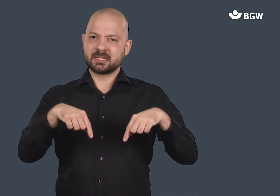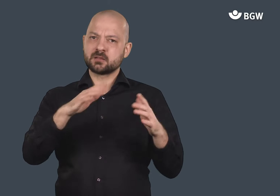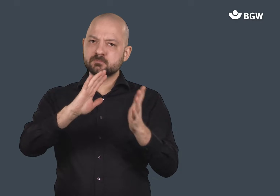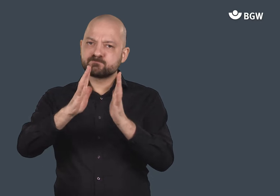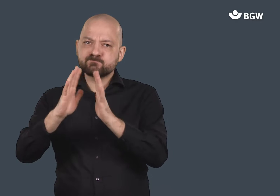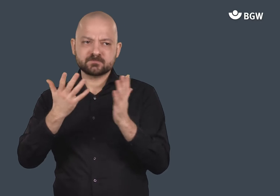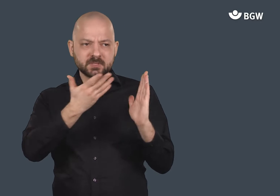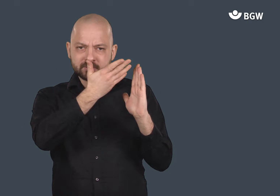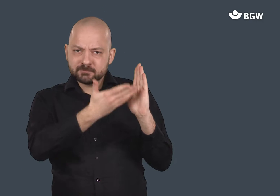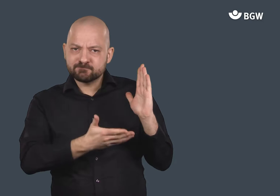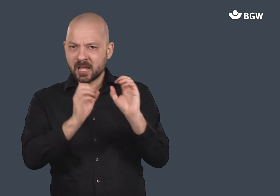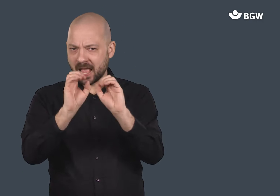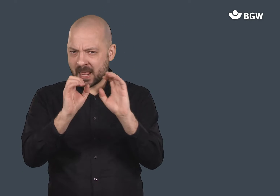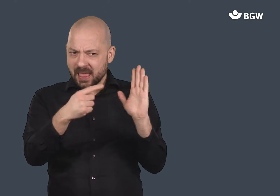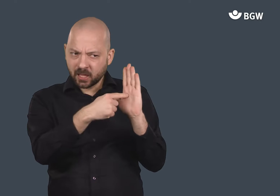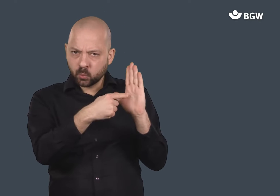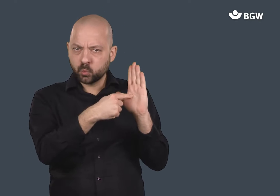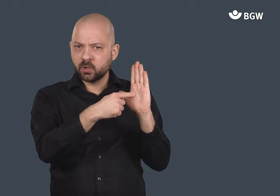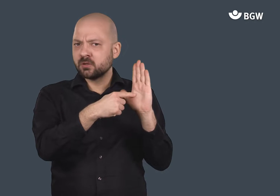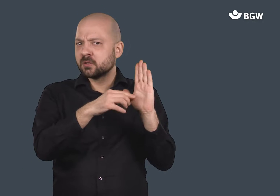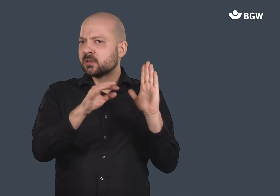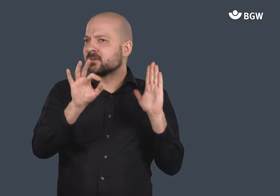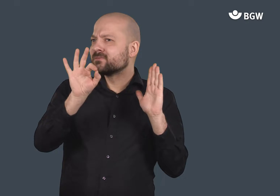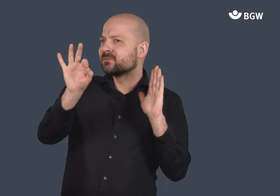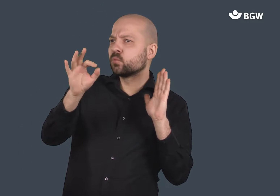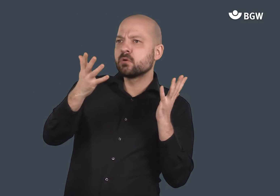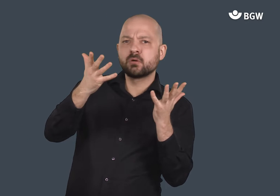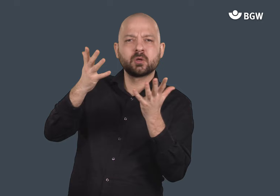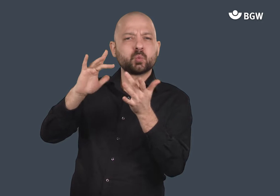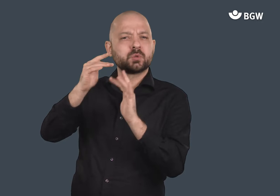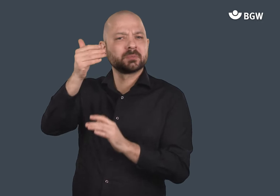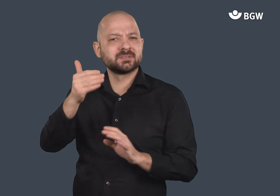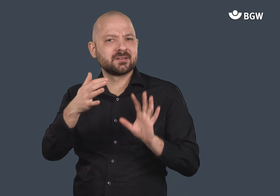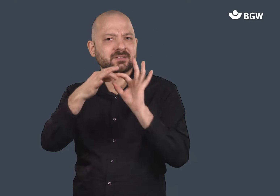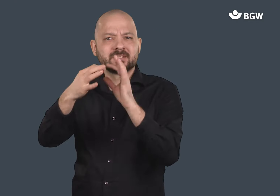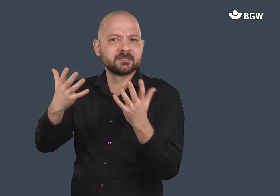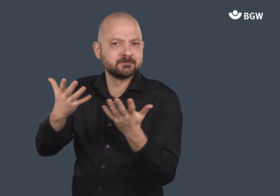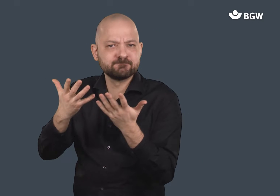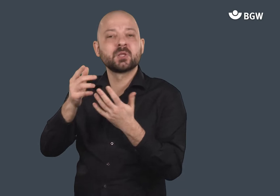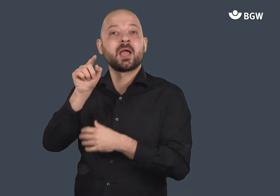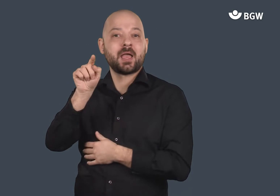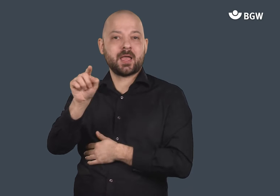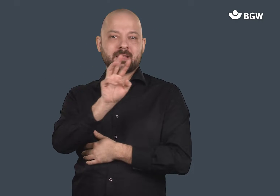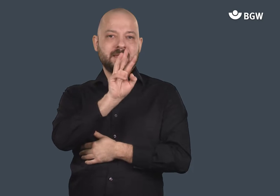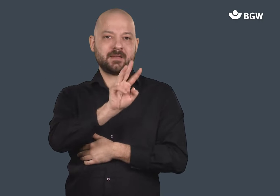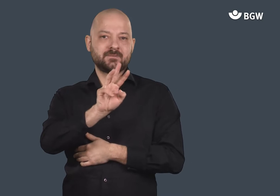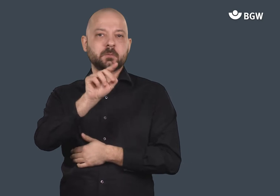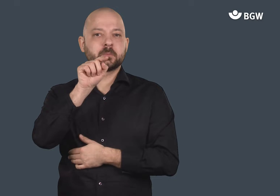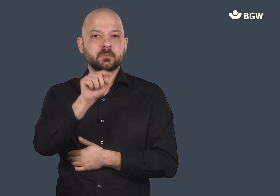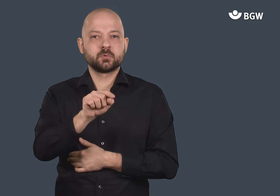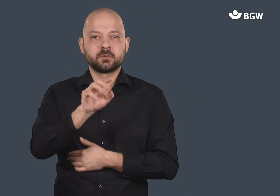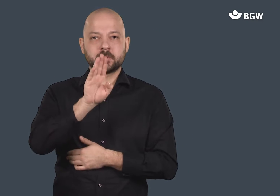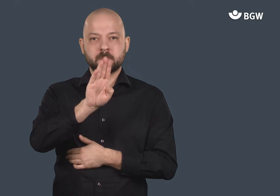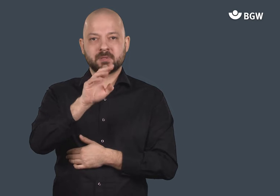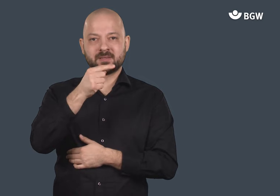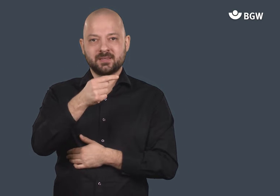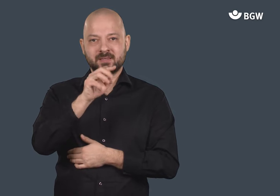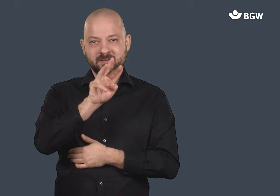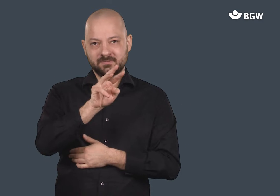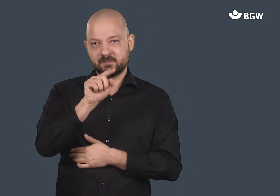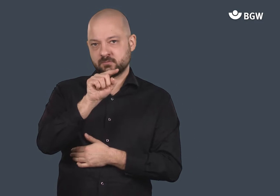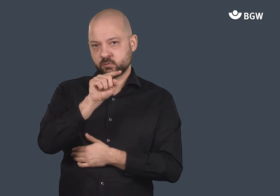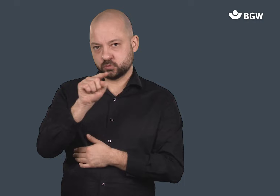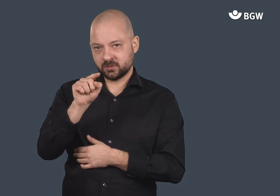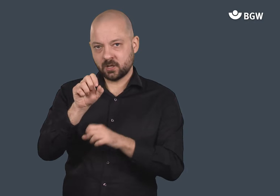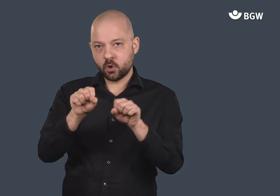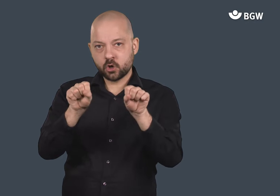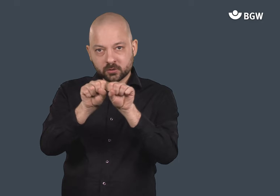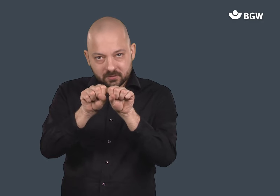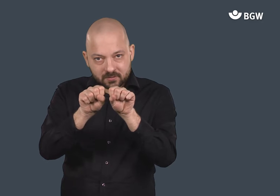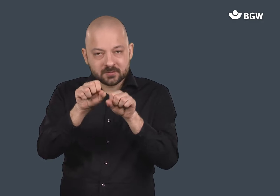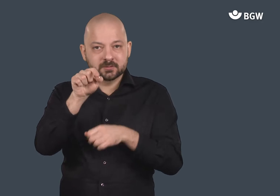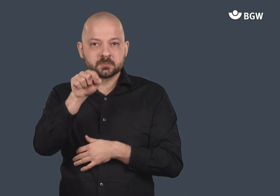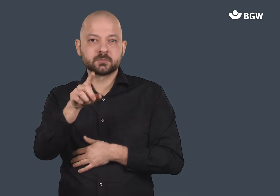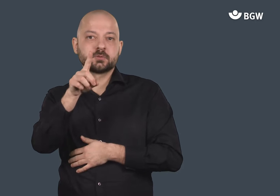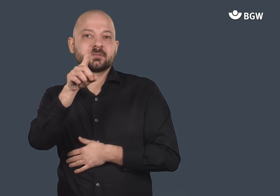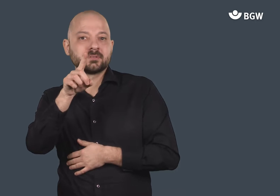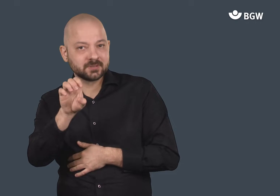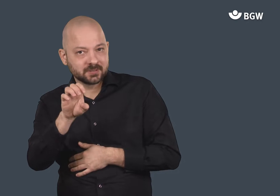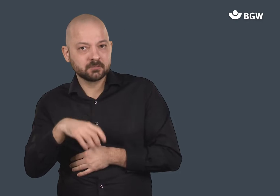Diese Erklärung gilt für die Websites www.bgw-online.de